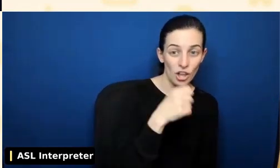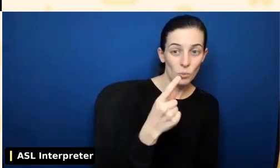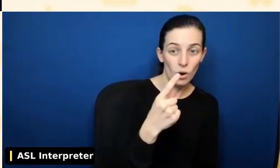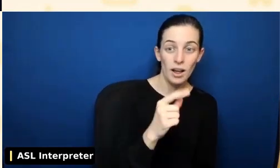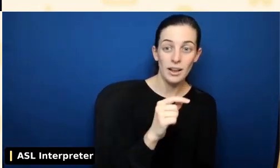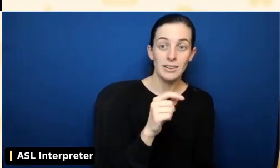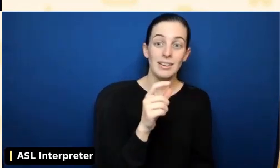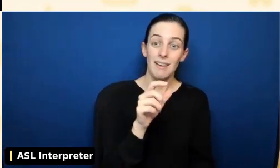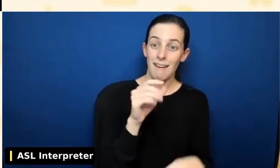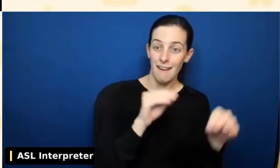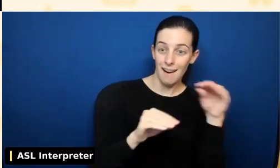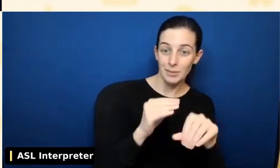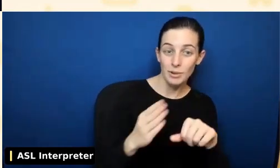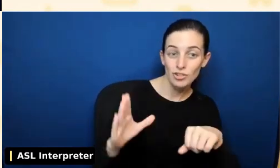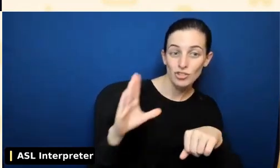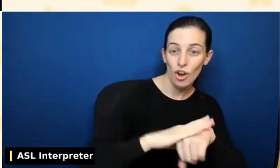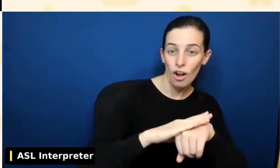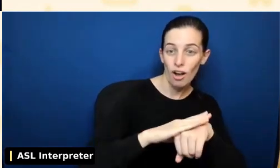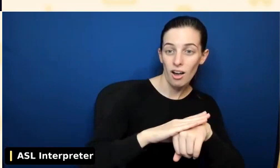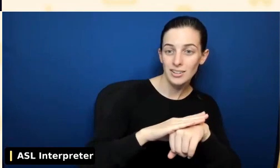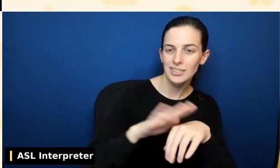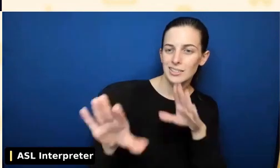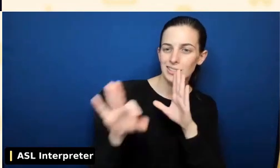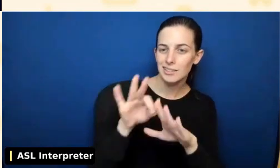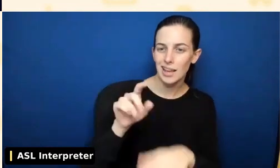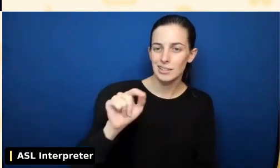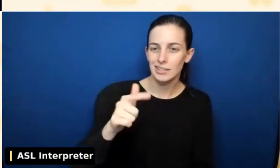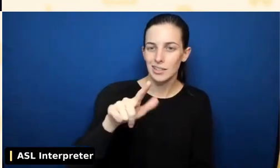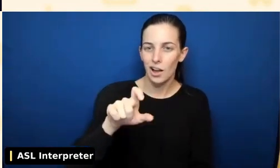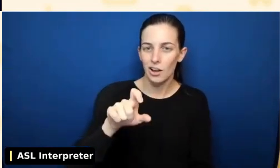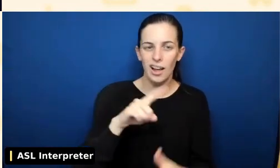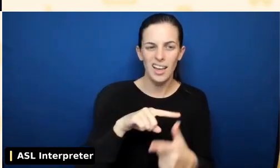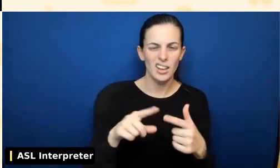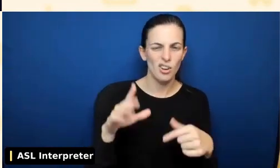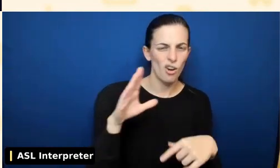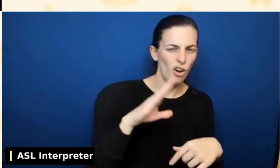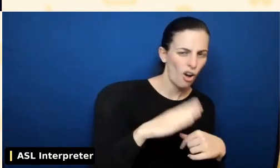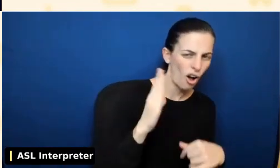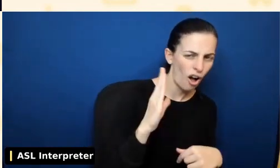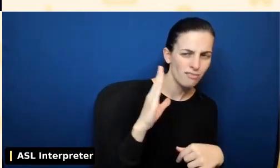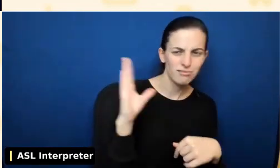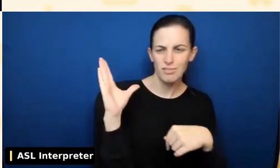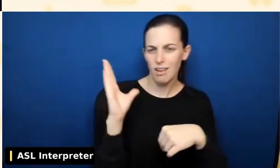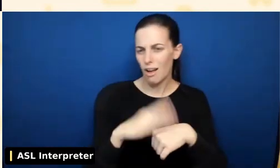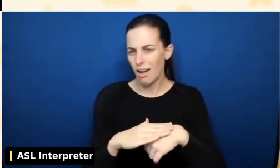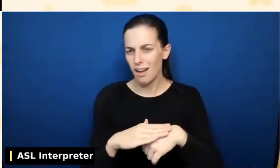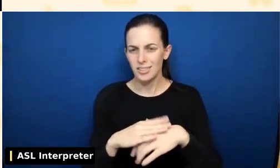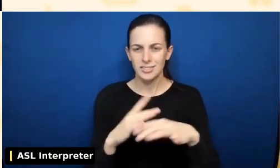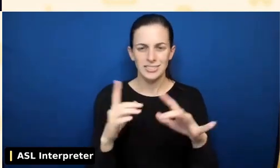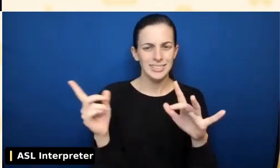botón de alternancia seleccionado, pero luego lee las animaciones apagadas y luego animaciones encendidas. Así que se salta esa cosa de alternar, porque